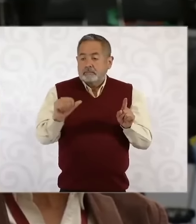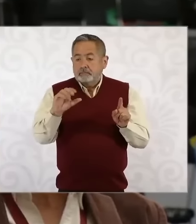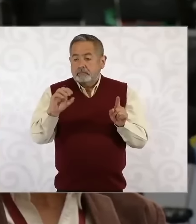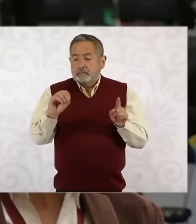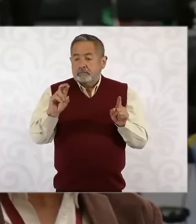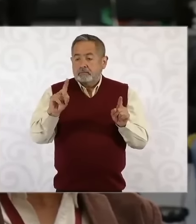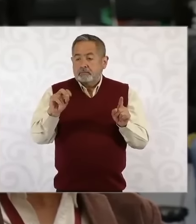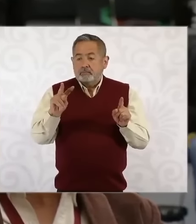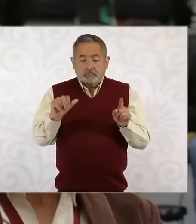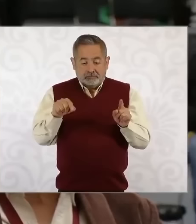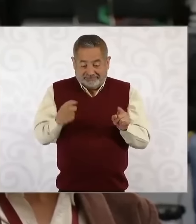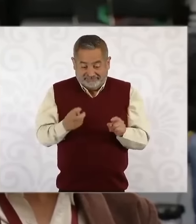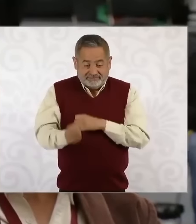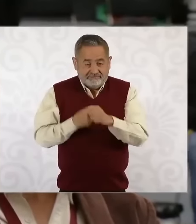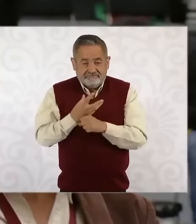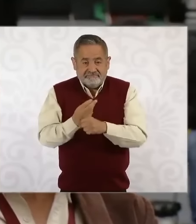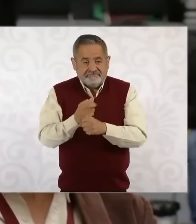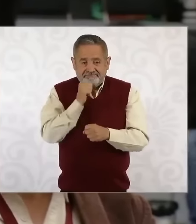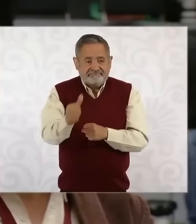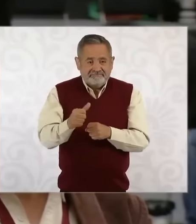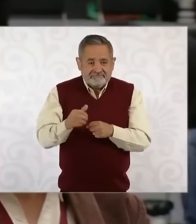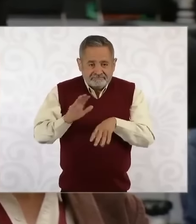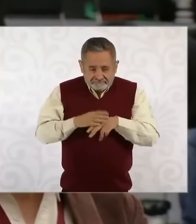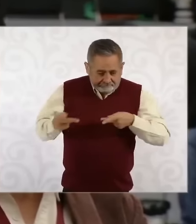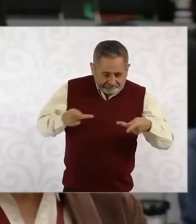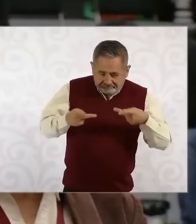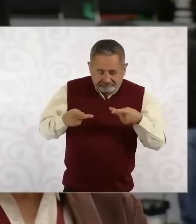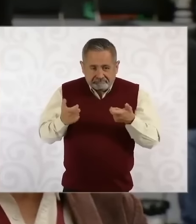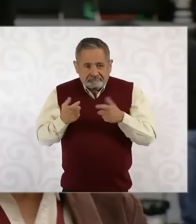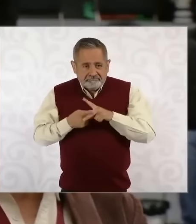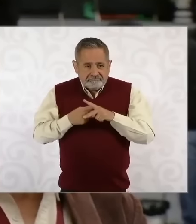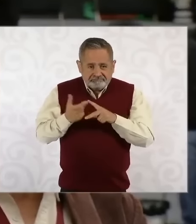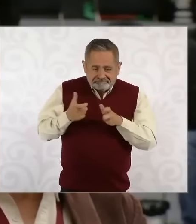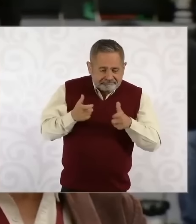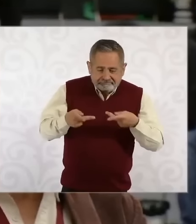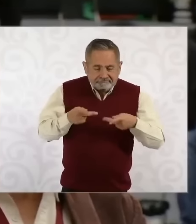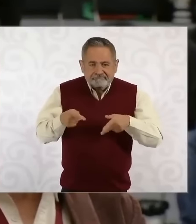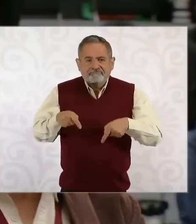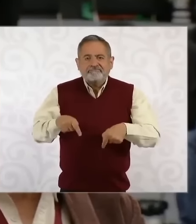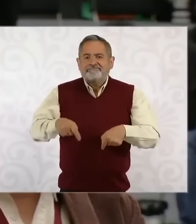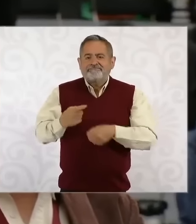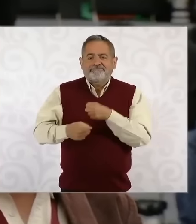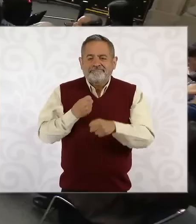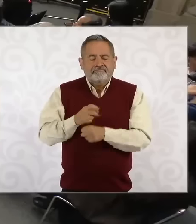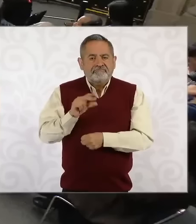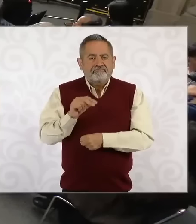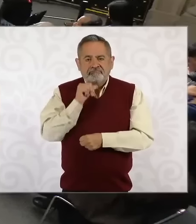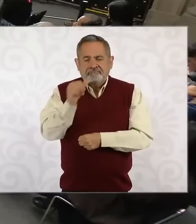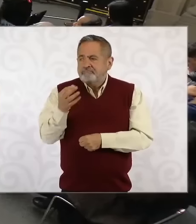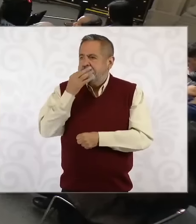este año debido a ajustes y en, bueno, en la planeación, en el diseño, este el en el trazo,